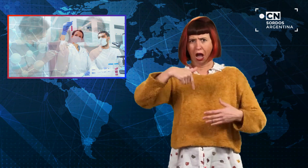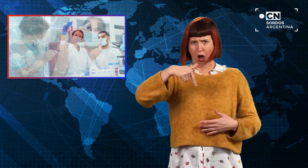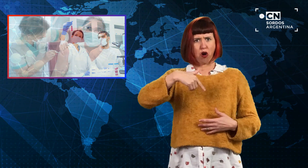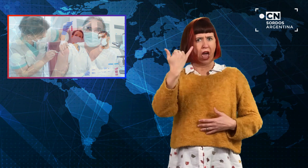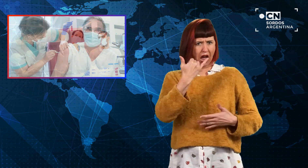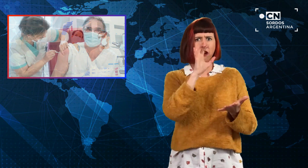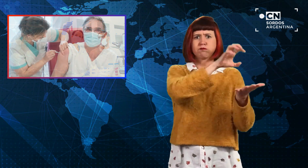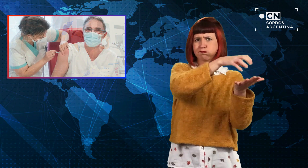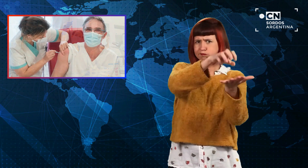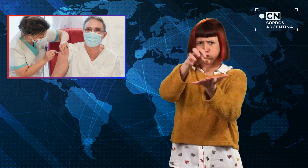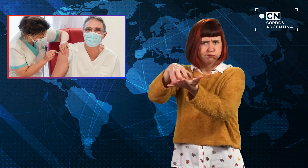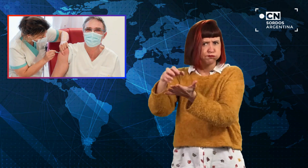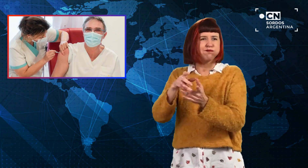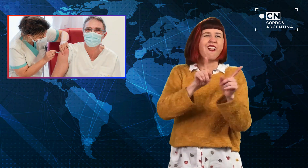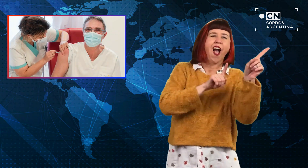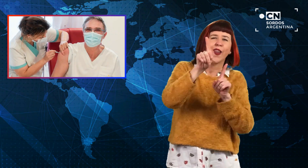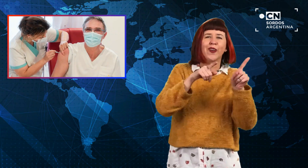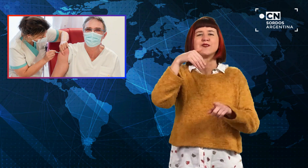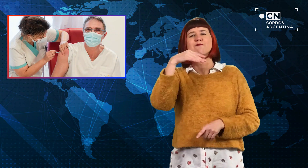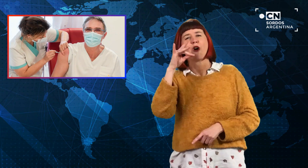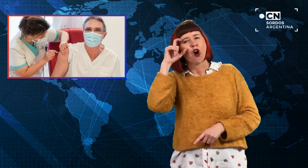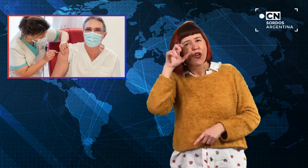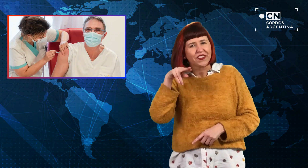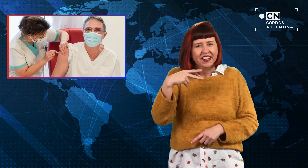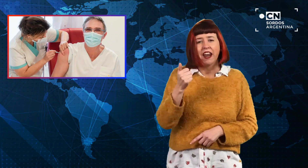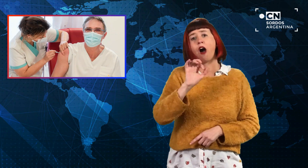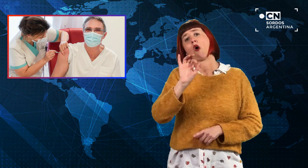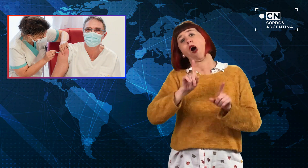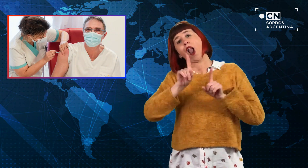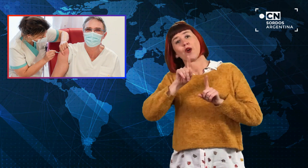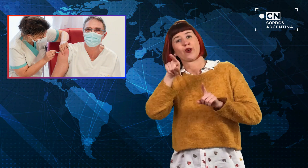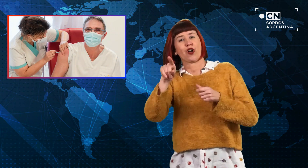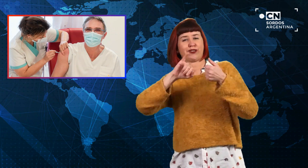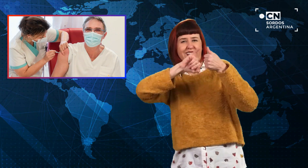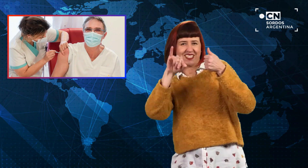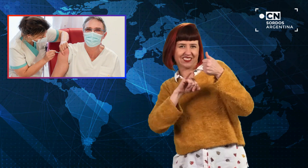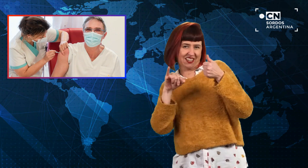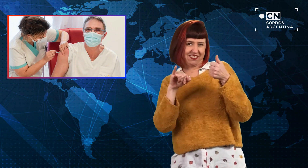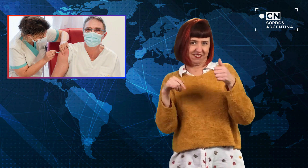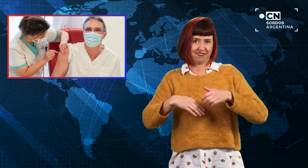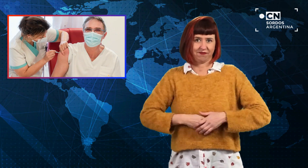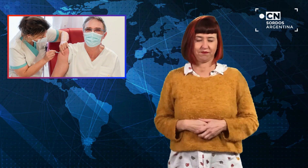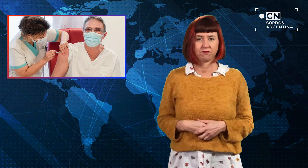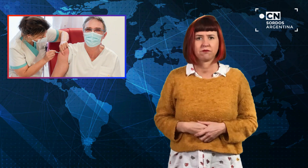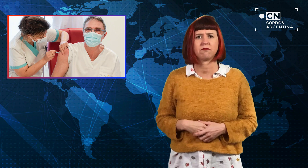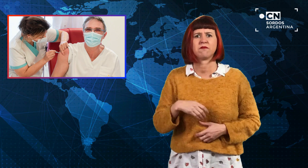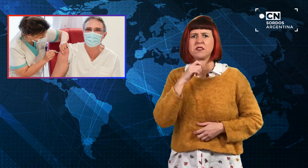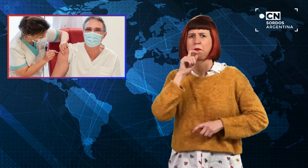Ahora hay muchos centros que están vacunando ya sea con Moderna o AstraZeneca.